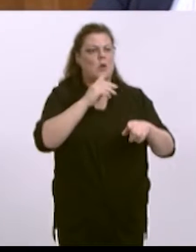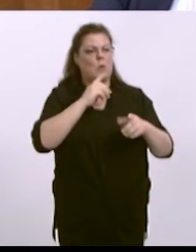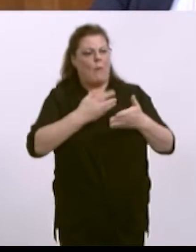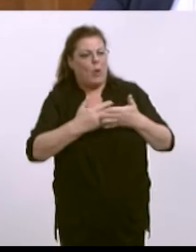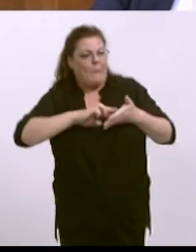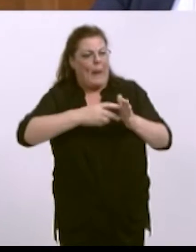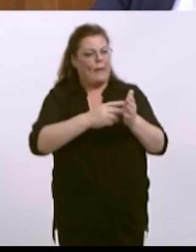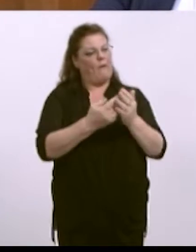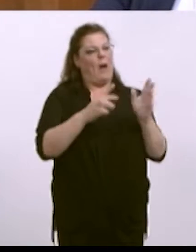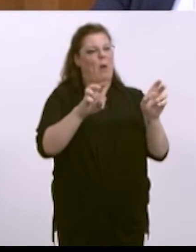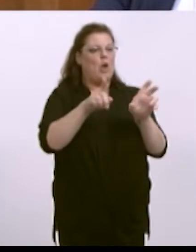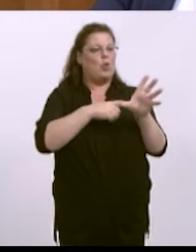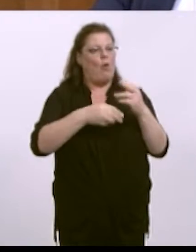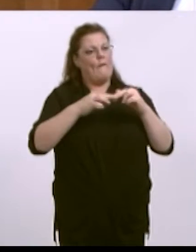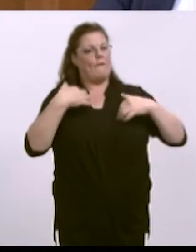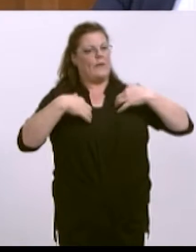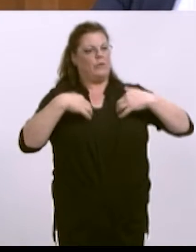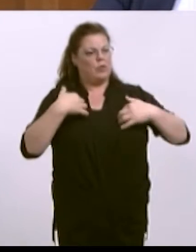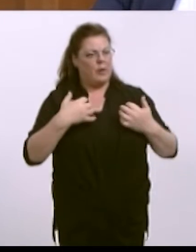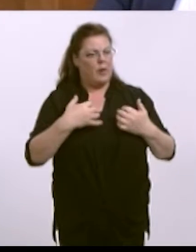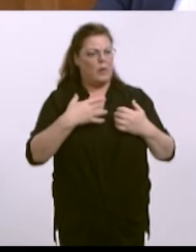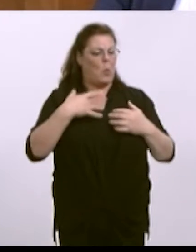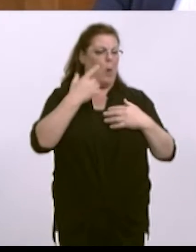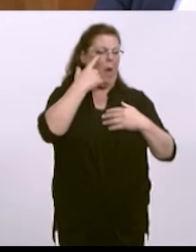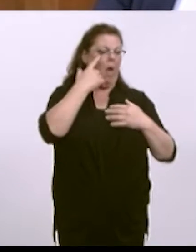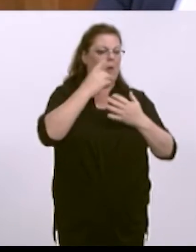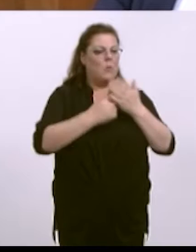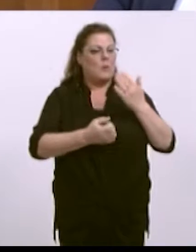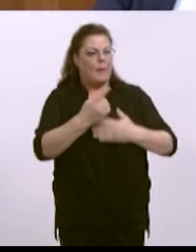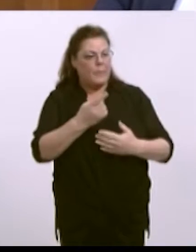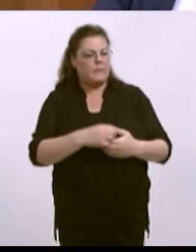closely with businesses in order for that to happen. So, whilst of course we keep an